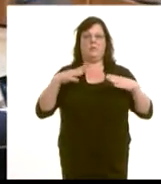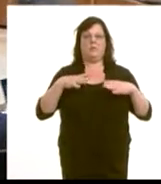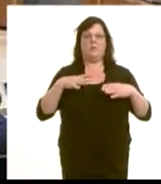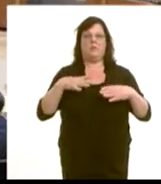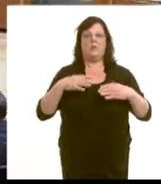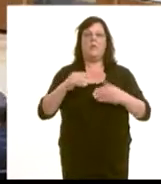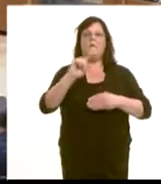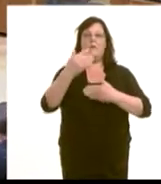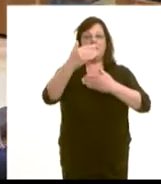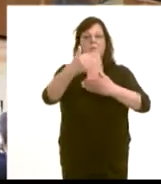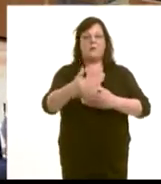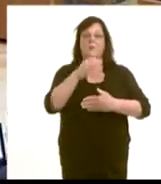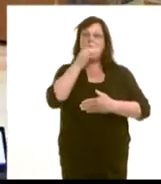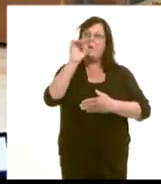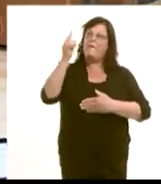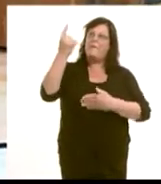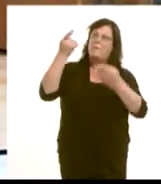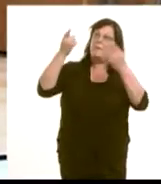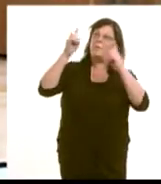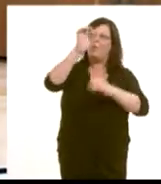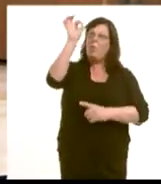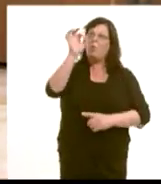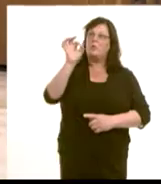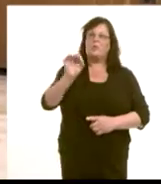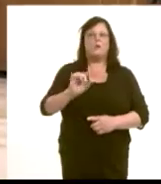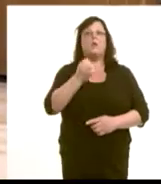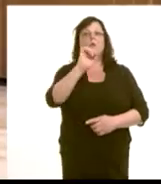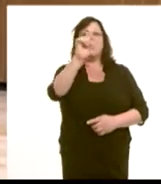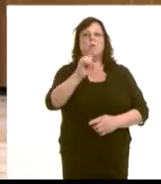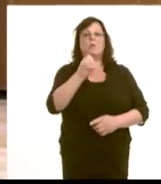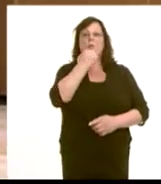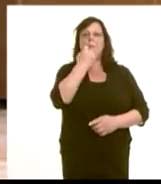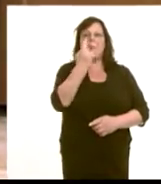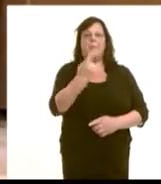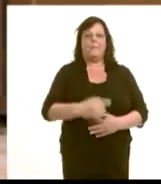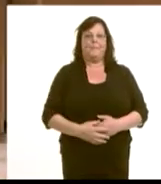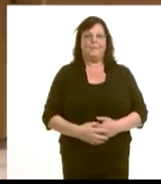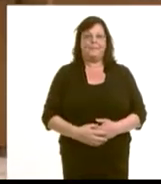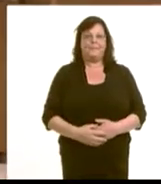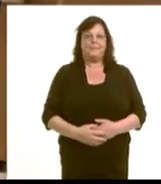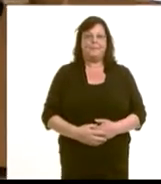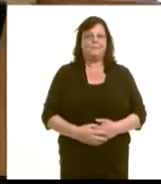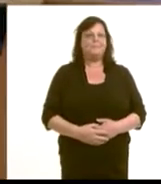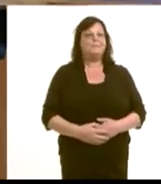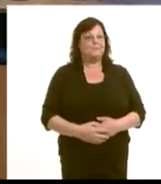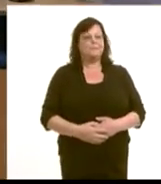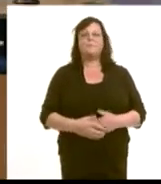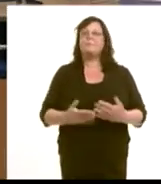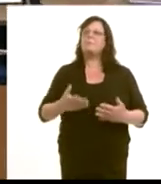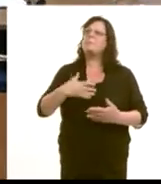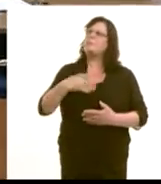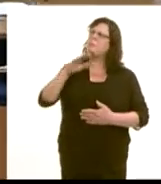Weinidog, aír cwestiwn cyntaf, Paul Davies. Paul Davies: 1. Beth mae Llywodraeth Cymru yn ei wneud i gefnogi ffermwyr yn Sir Benfro?